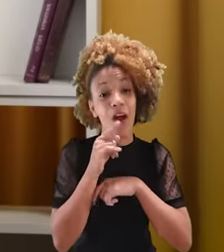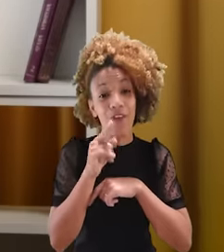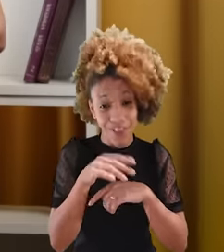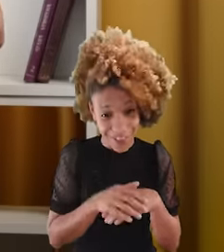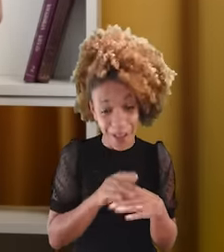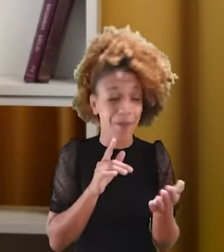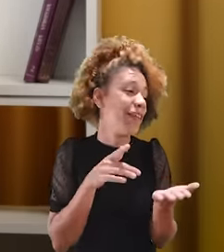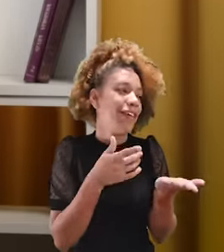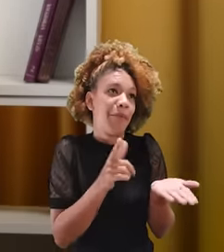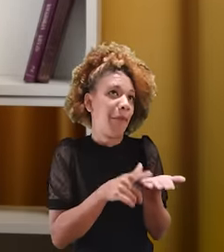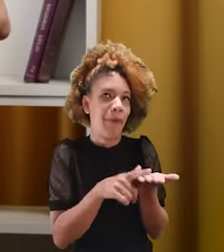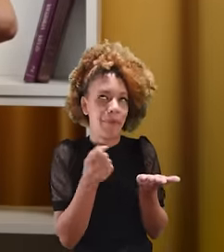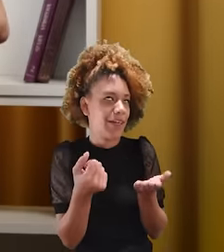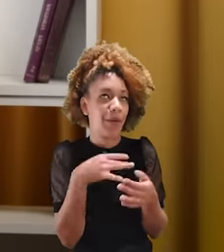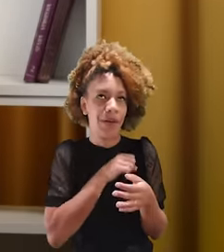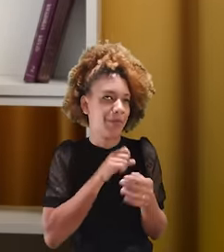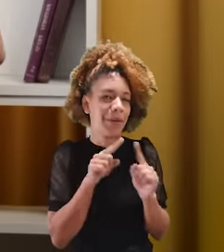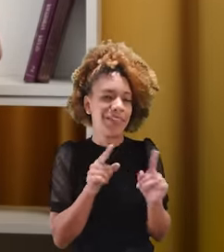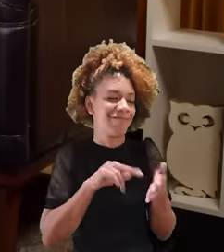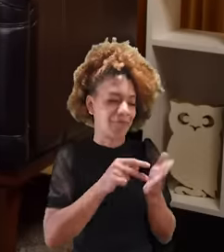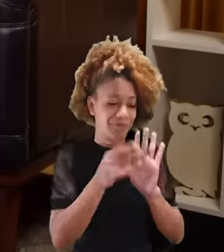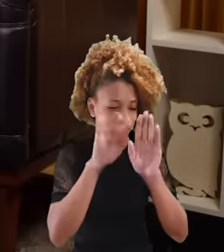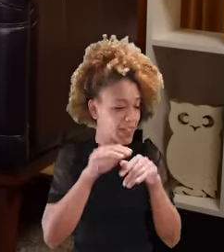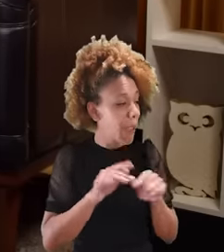papel em branco eu peço adoro o papel em branco mas o que tu quer dizer que o cara quer aparecer